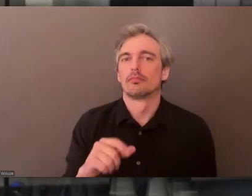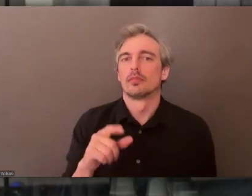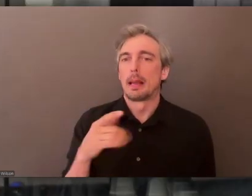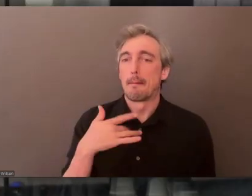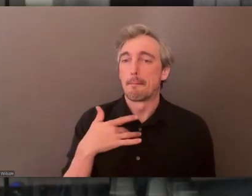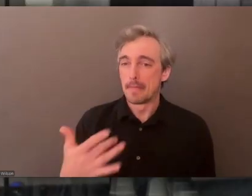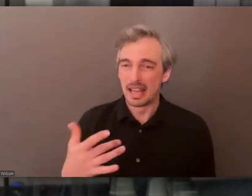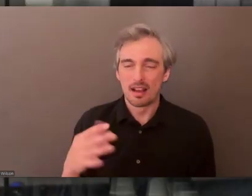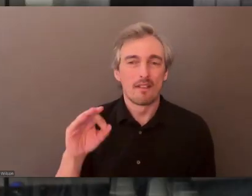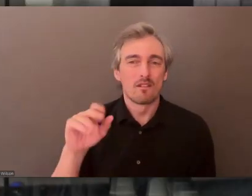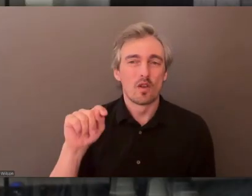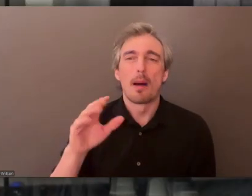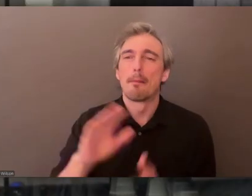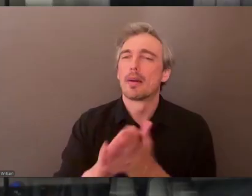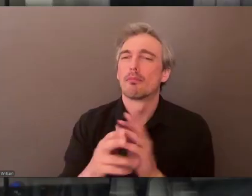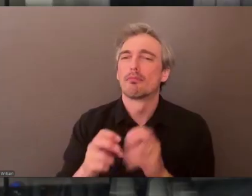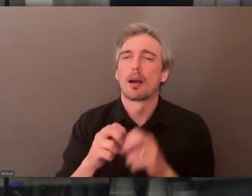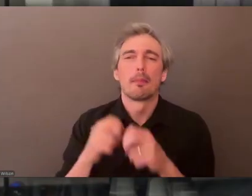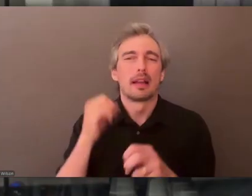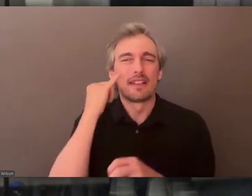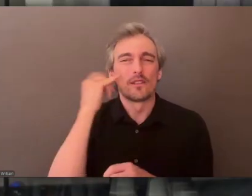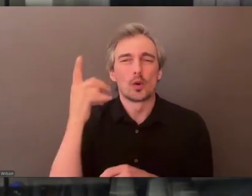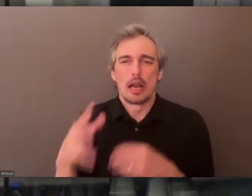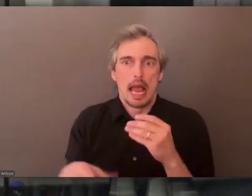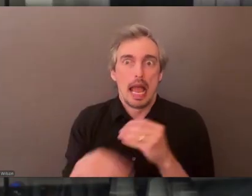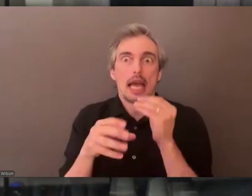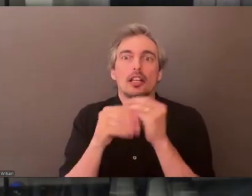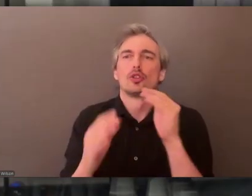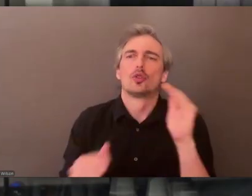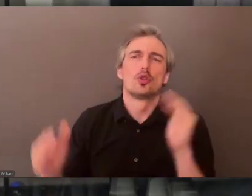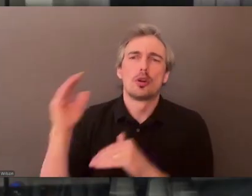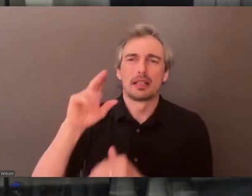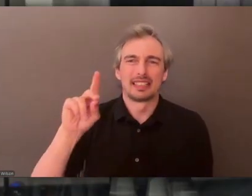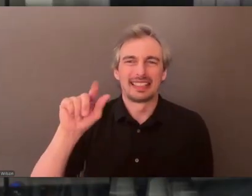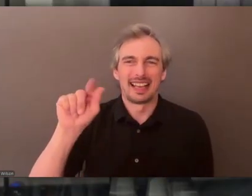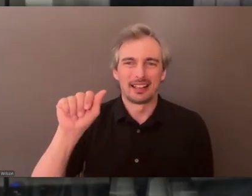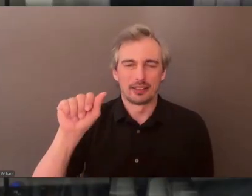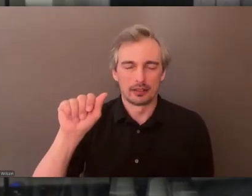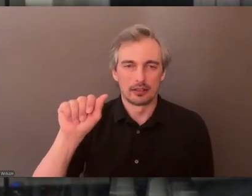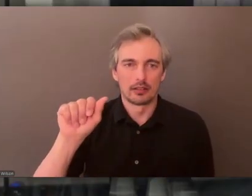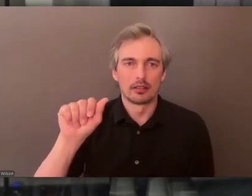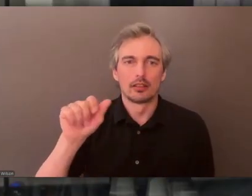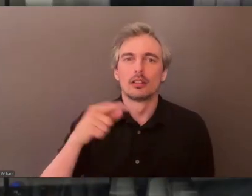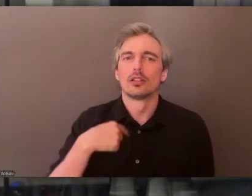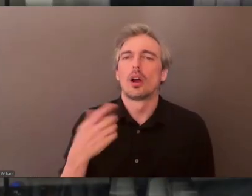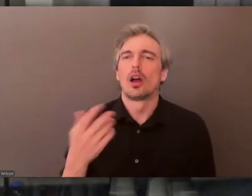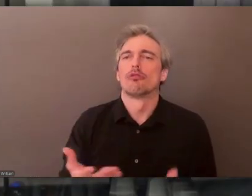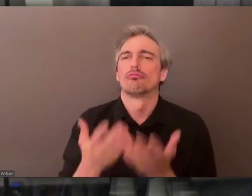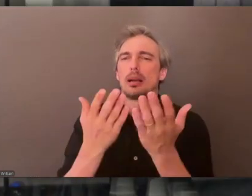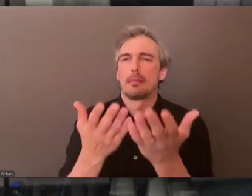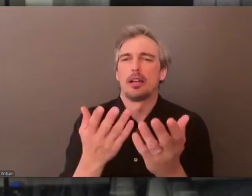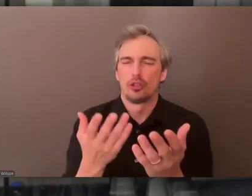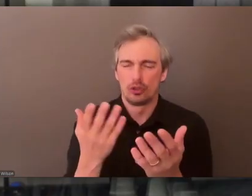ここで重要なのは、デ ータビジュアライゼ ーションの別 々のレイヤ ーが必要になるかもしれないということです。